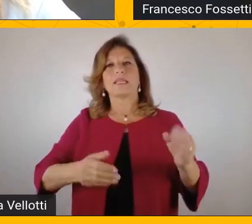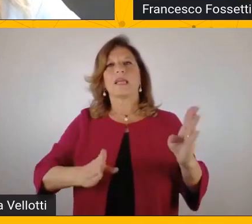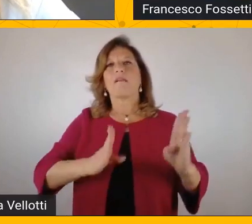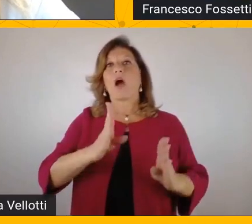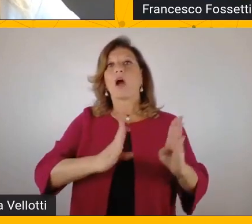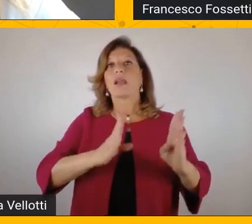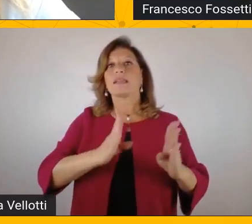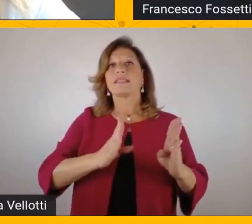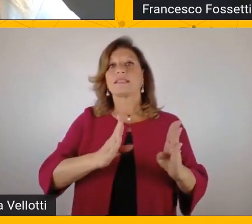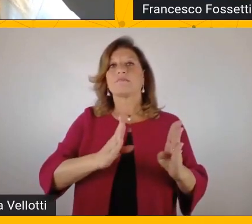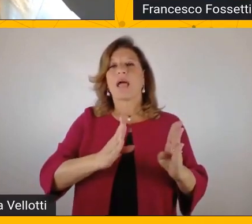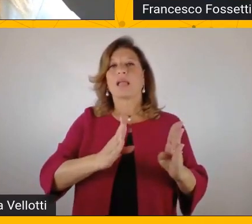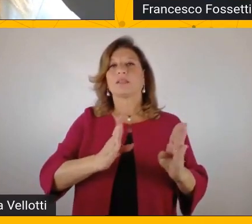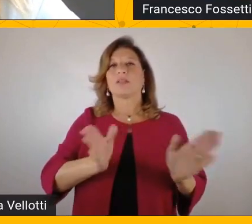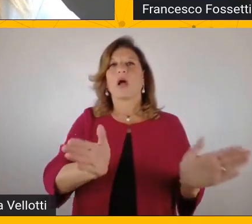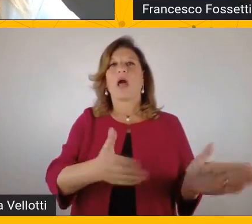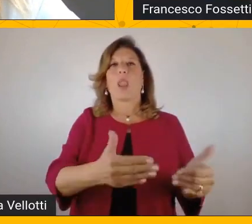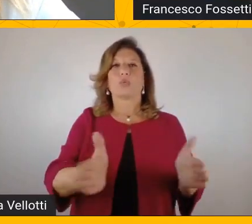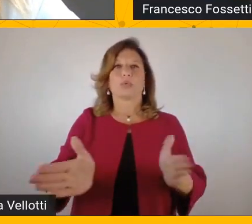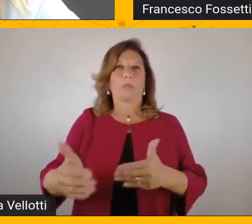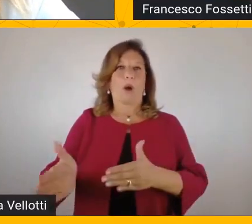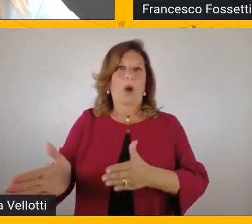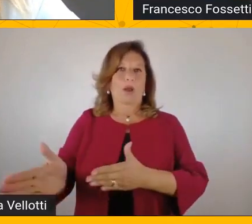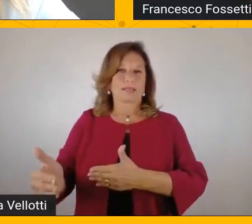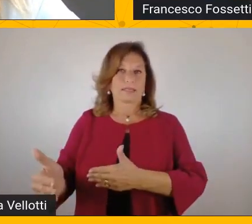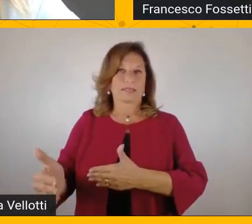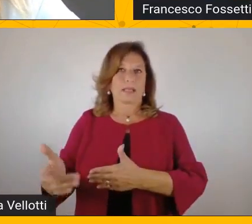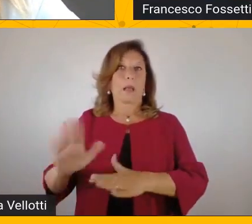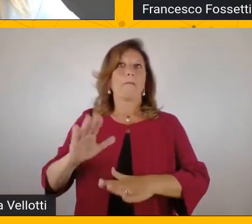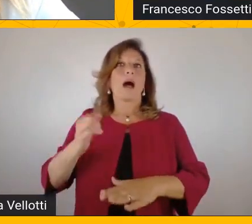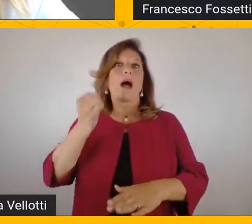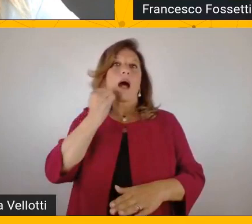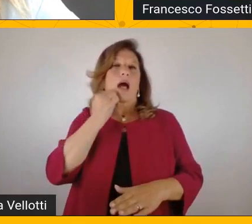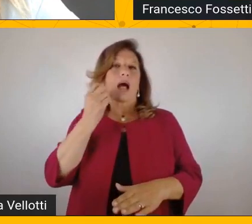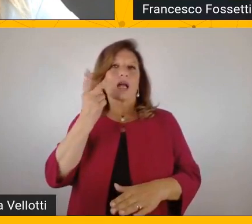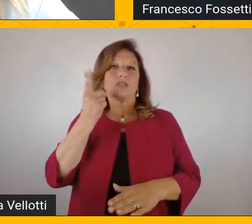rispetto a quello delle Lutbox